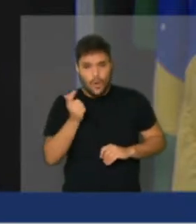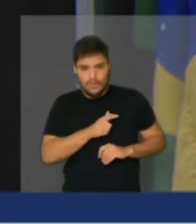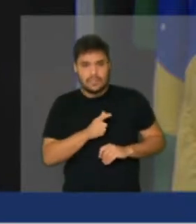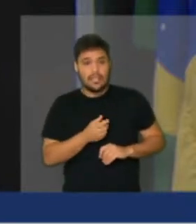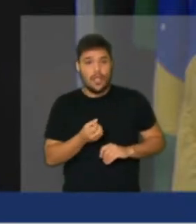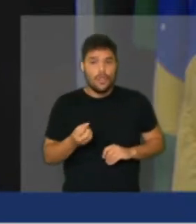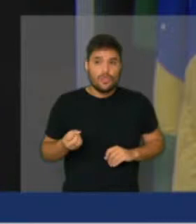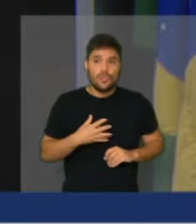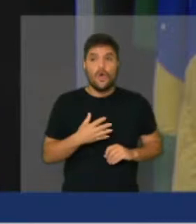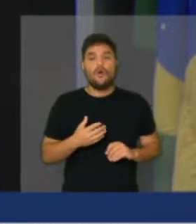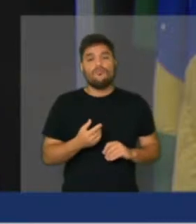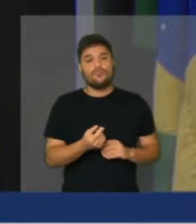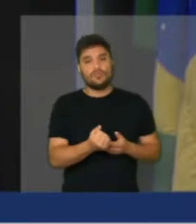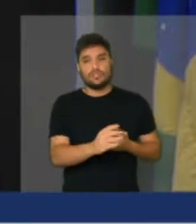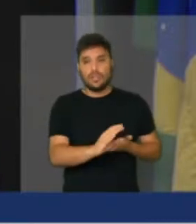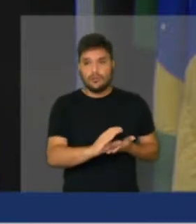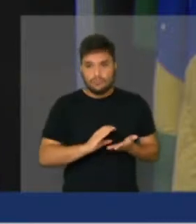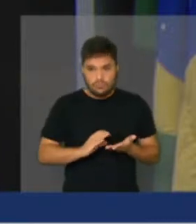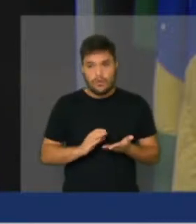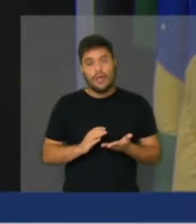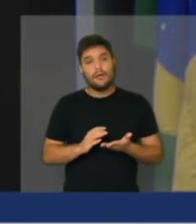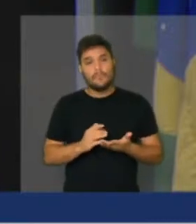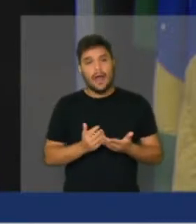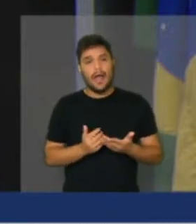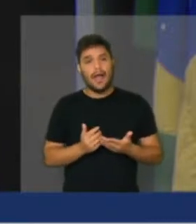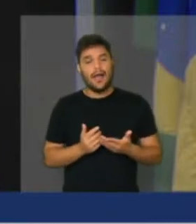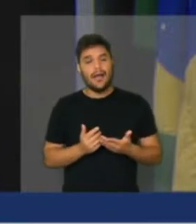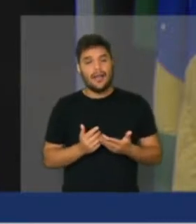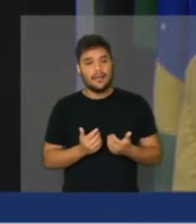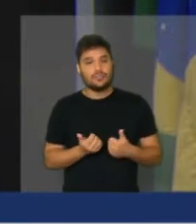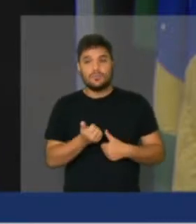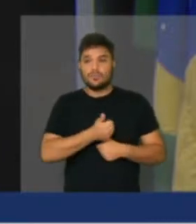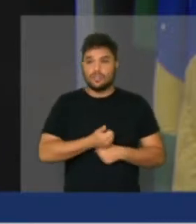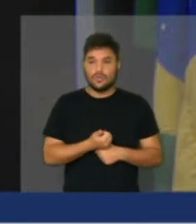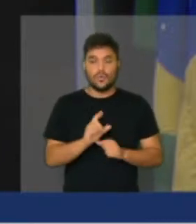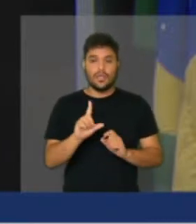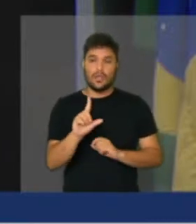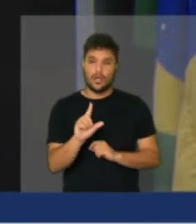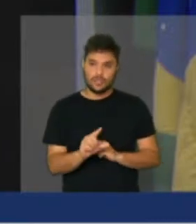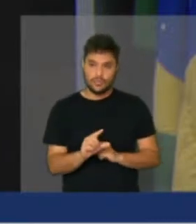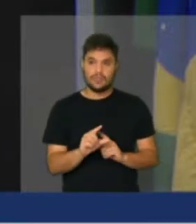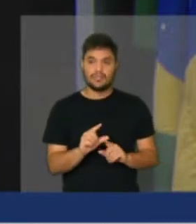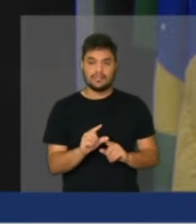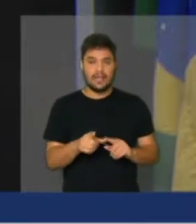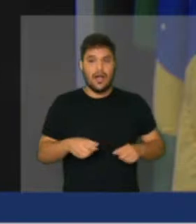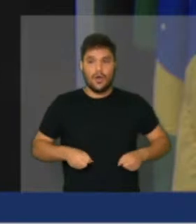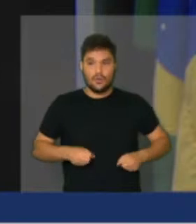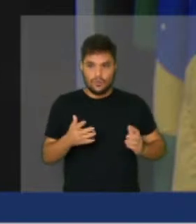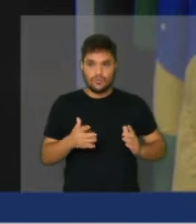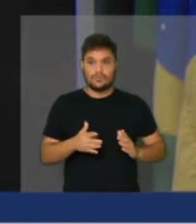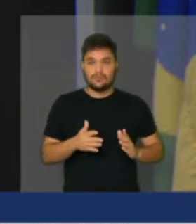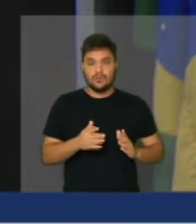COMPENSAR A REDUÇÃO DE SUA RECEITA NA MESMA PROPORÇÃO. DESTE MODO, INTERPRETANDO O ENTENDIMENTO